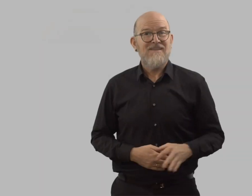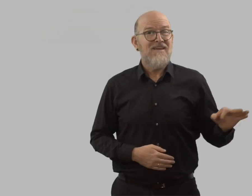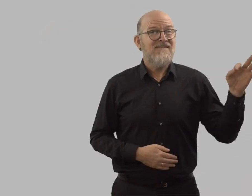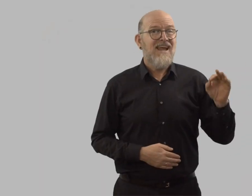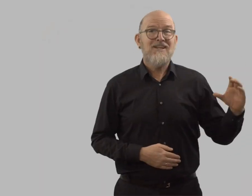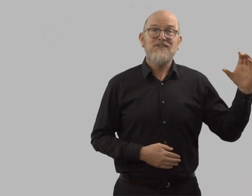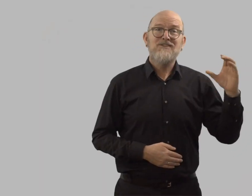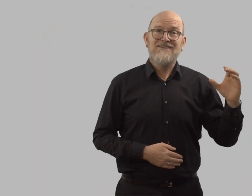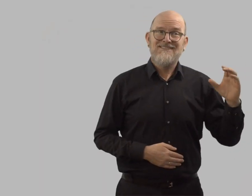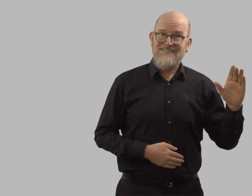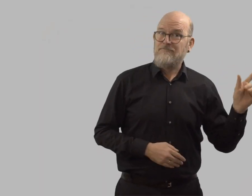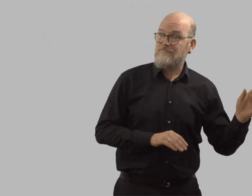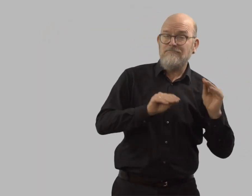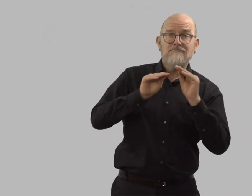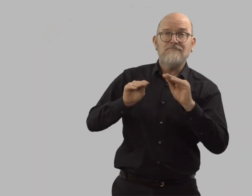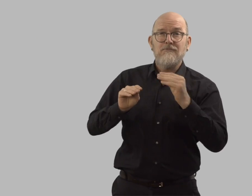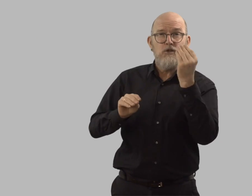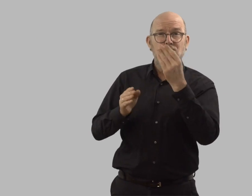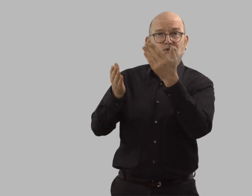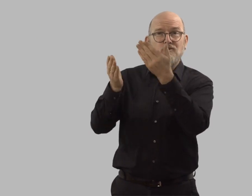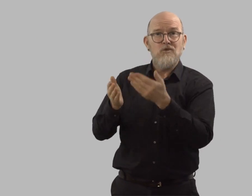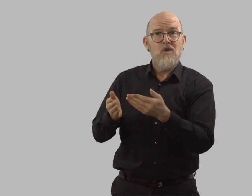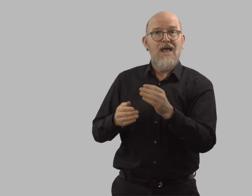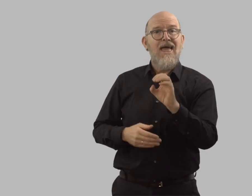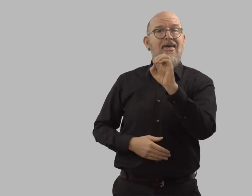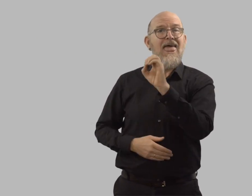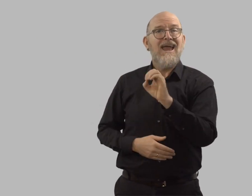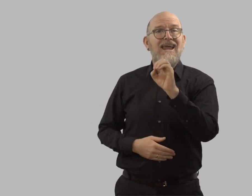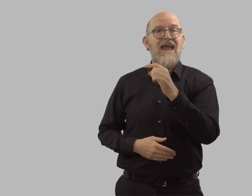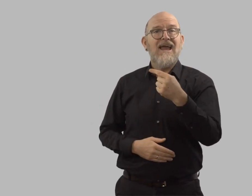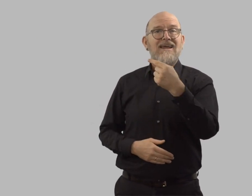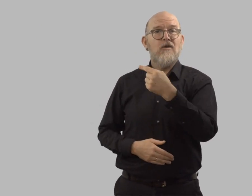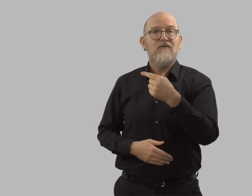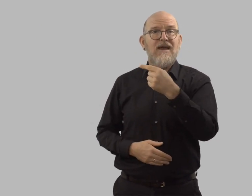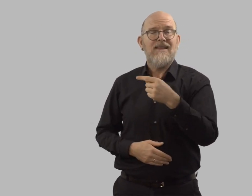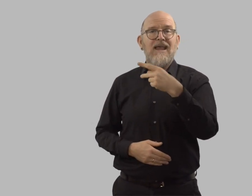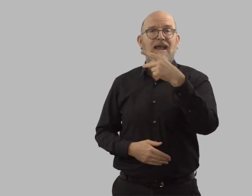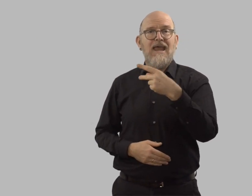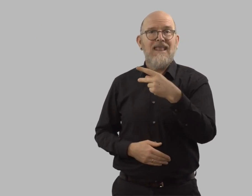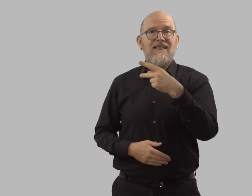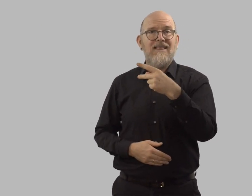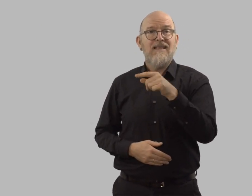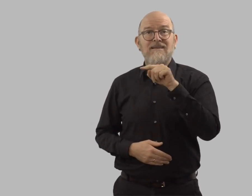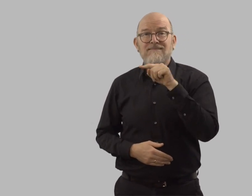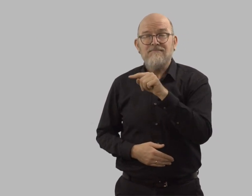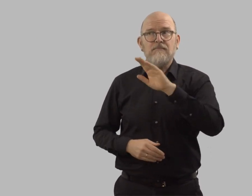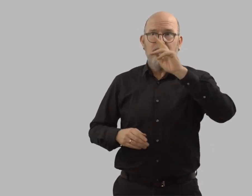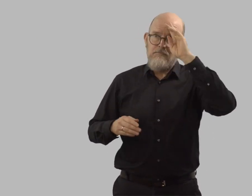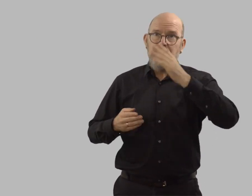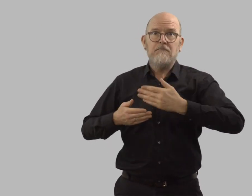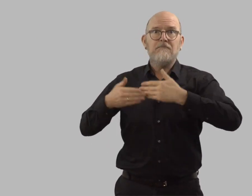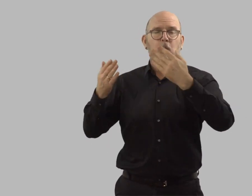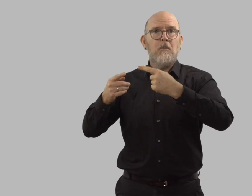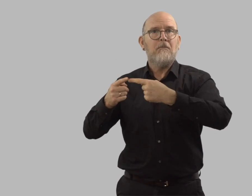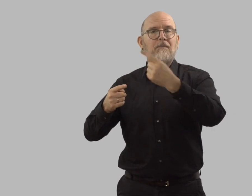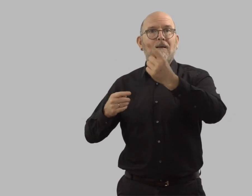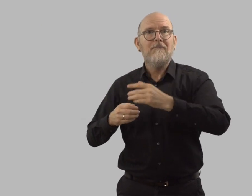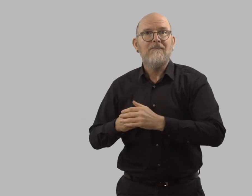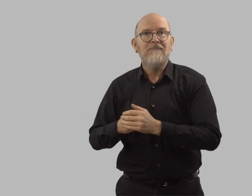Erika Giovanna Klien war die berühmteste Schülerin Čižeks.